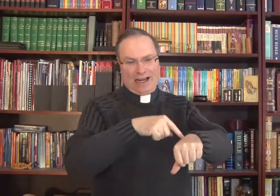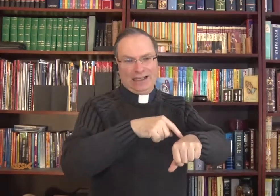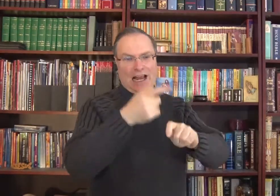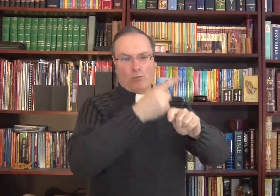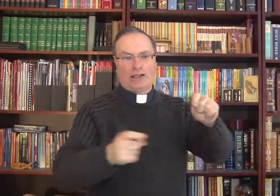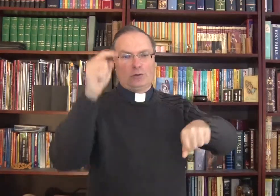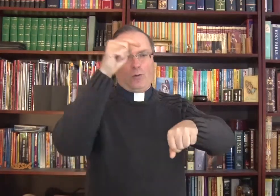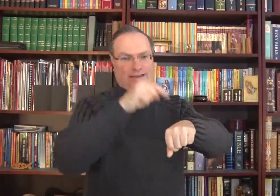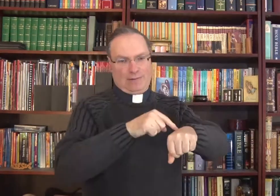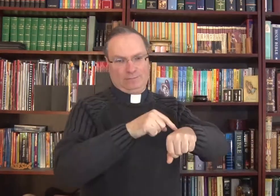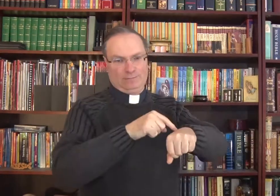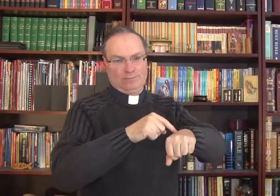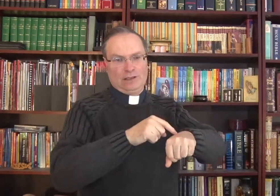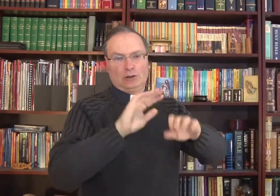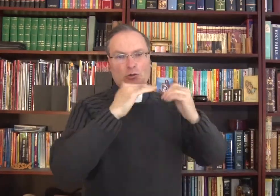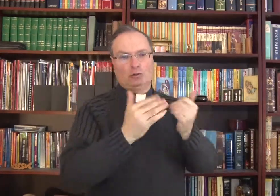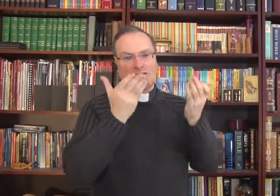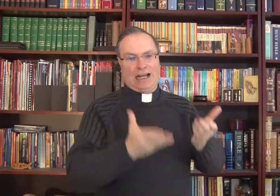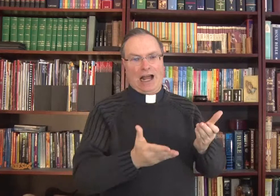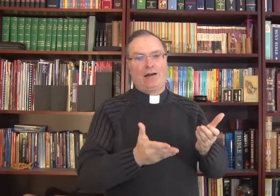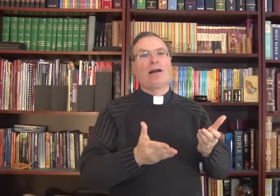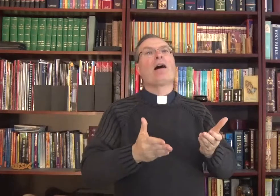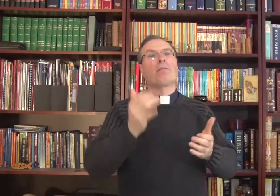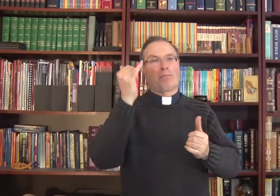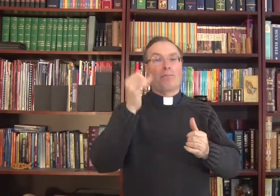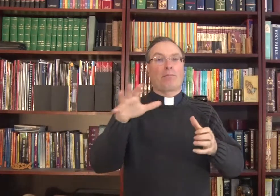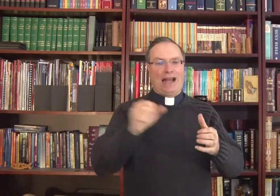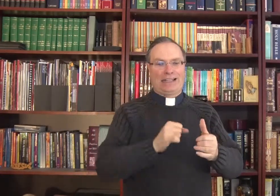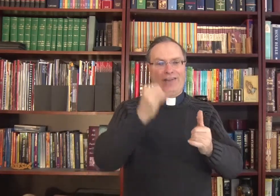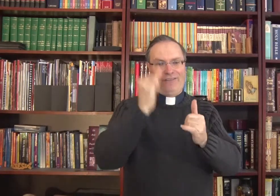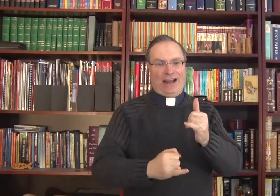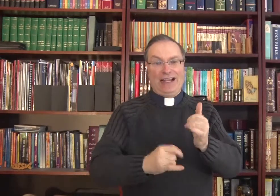et la moitié d'un temps, et que tout cela prendrait fin